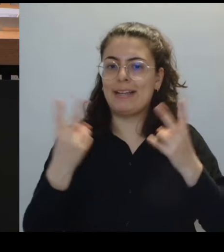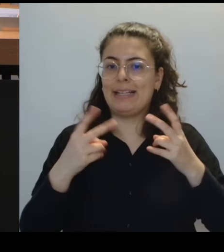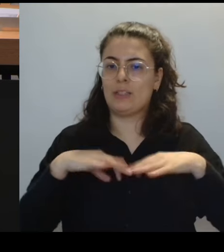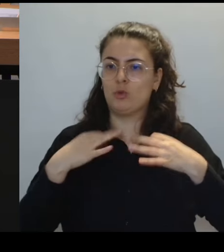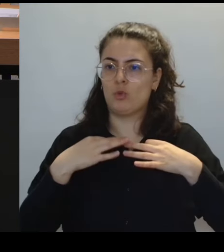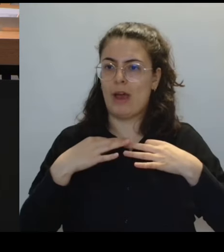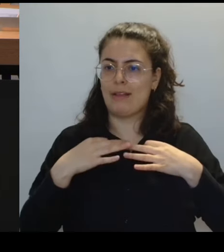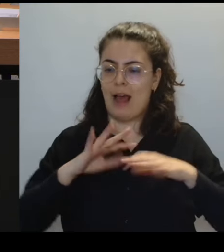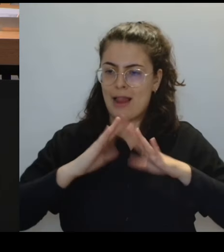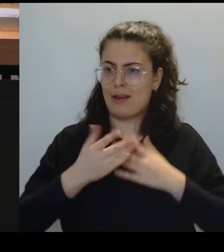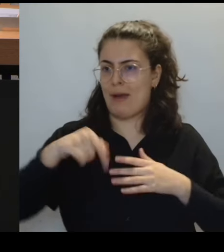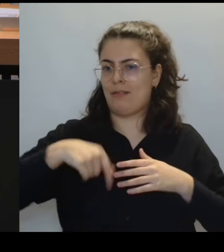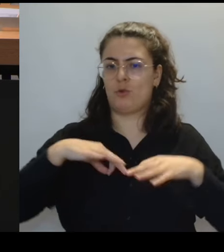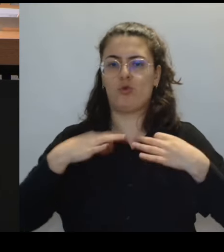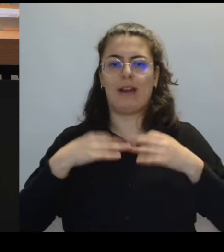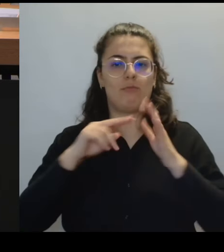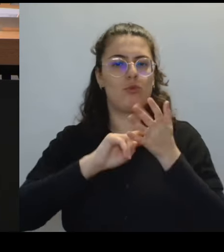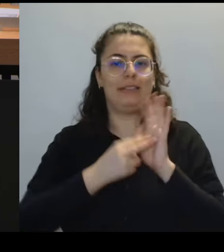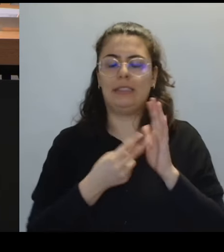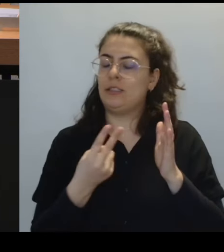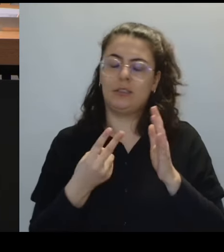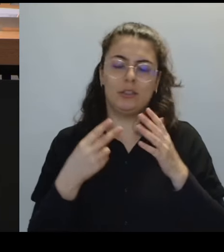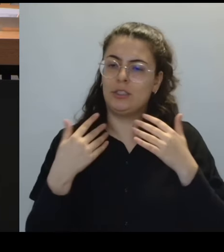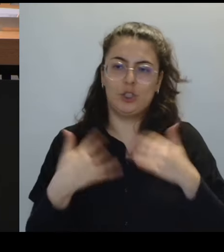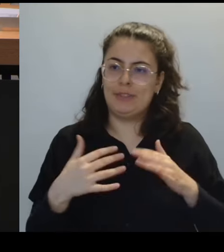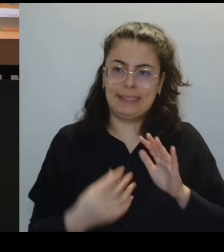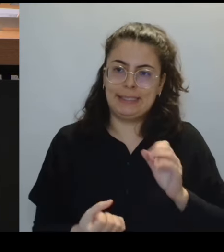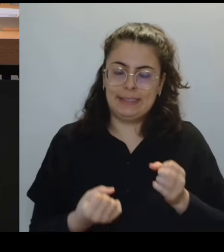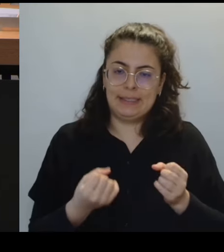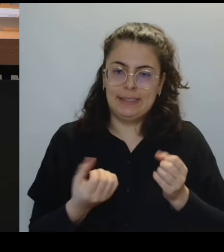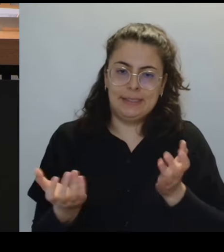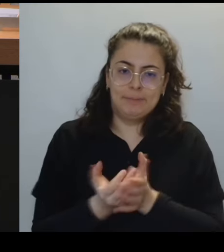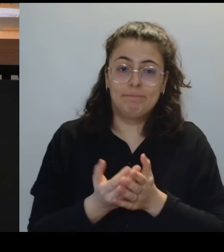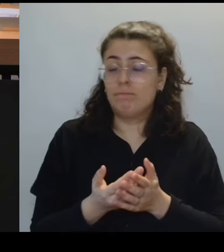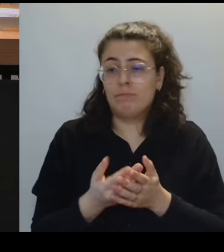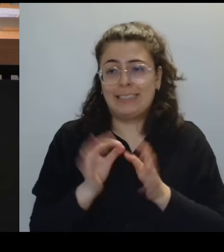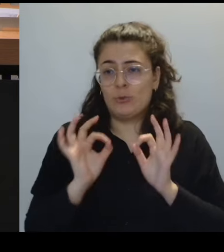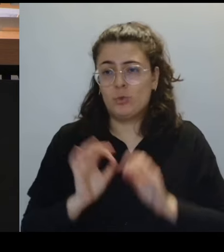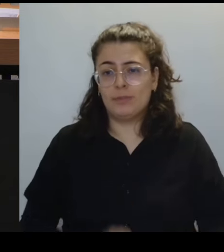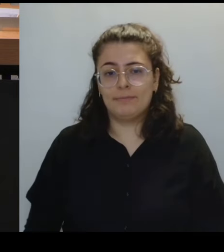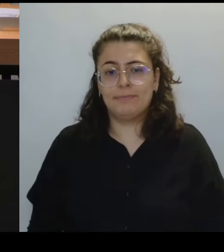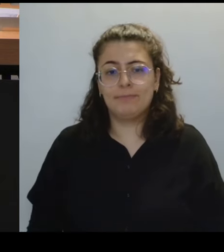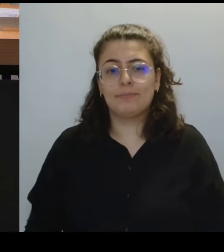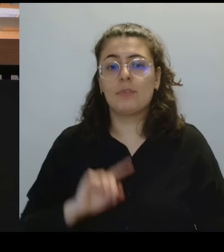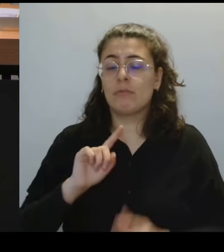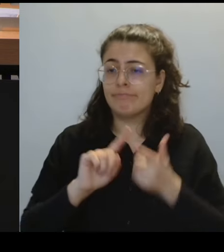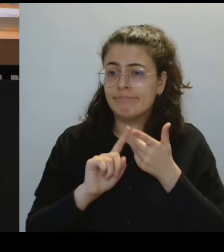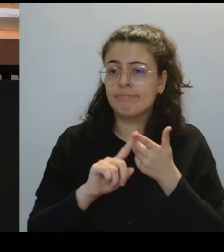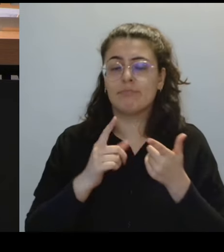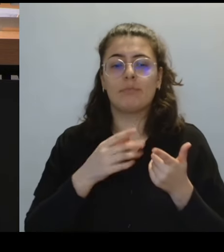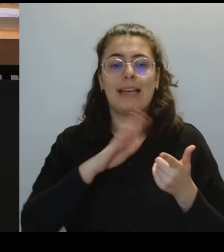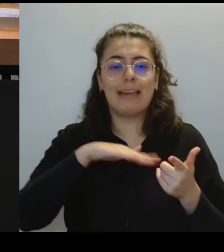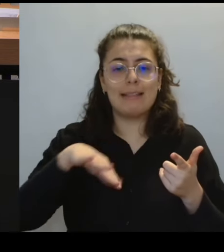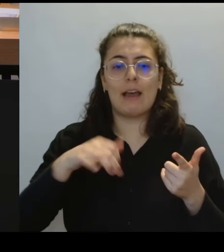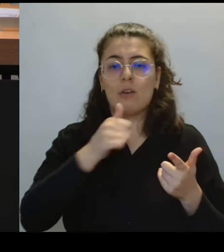Das ist nicht gut. Zweitens: Kinder und Jugendliche werden nicht als besonders wichtige Patientengruppe angesehen.